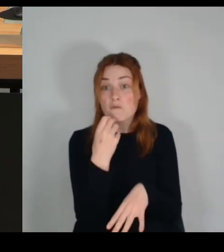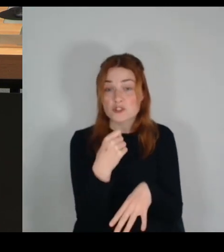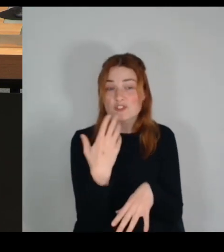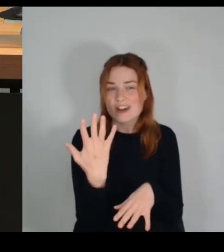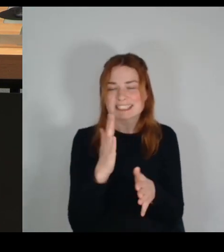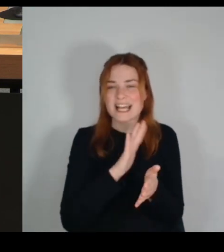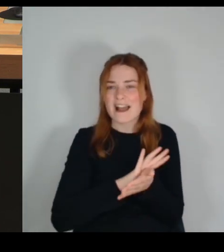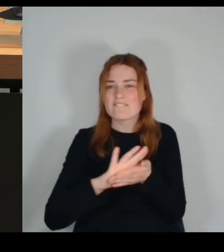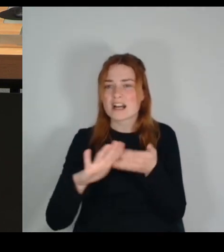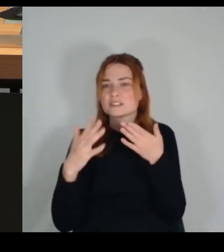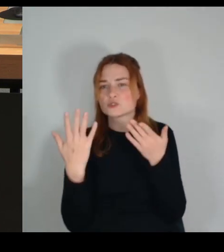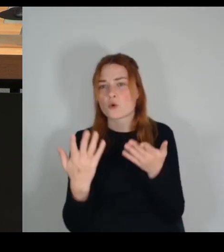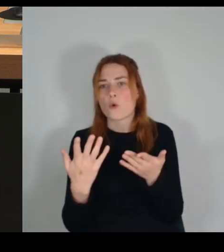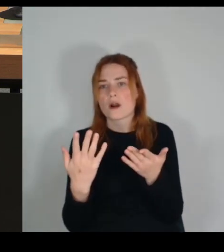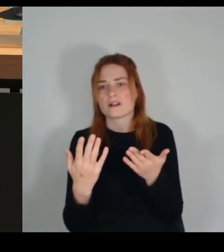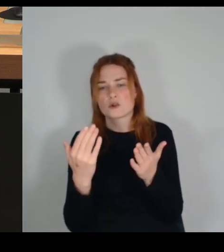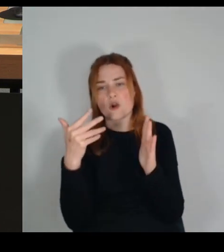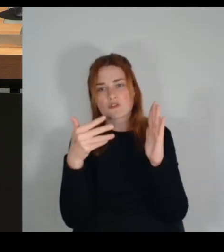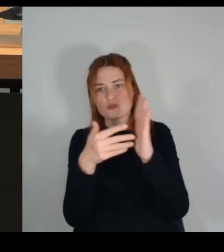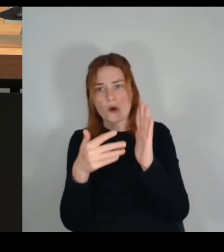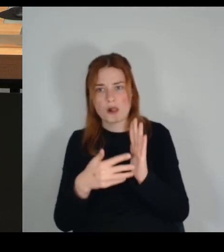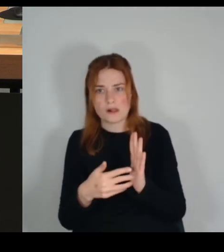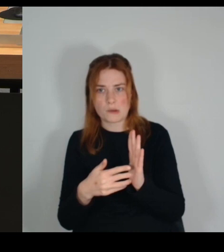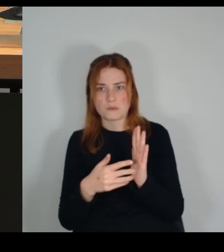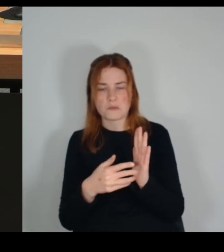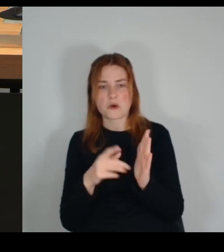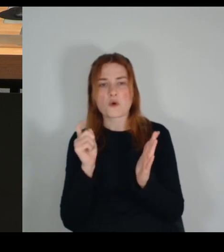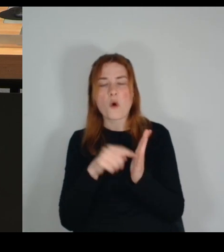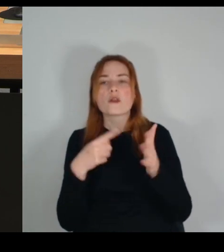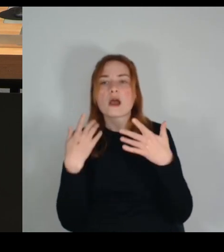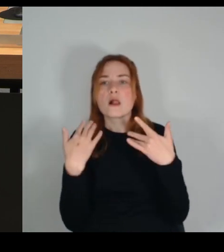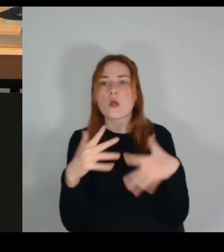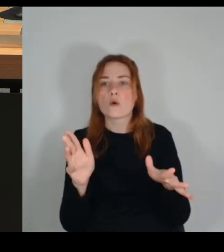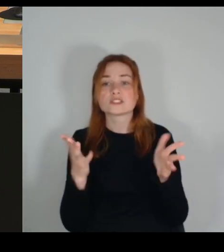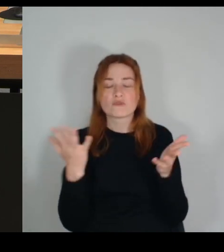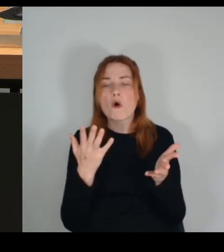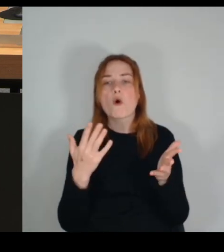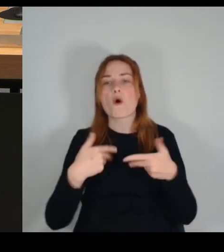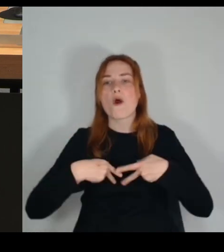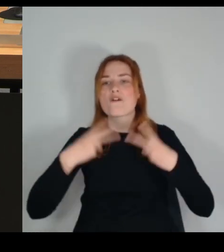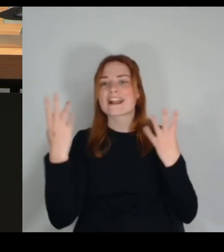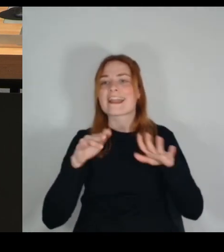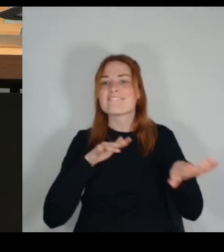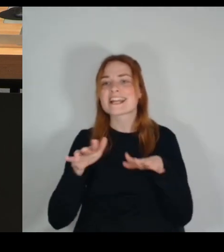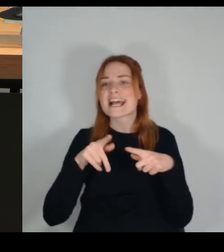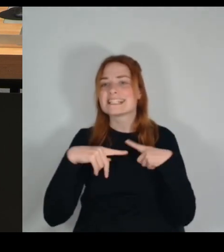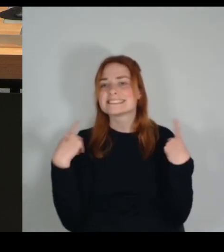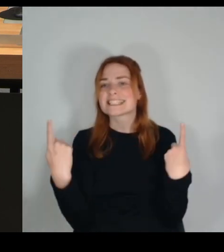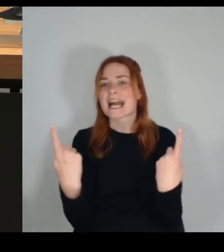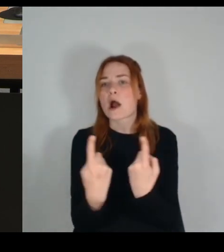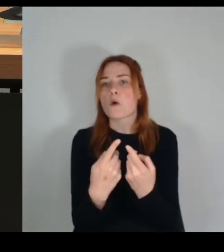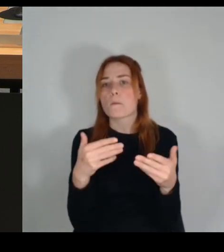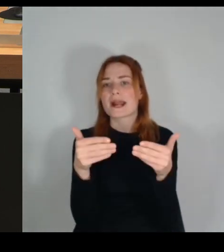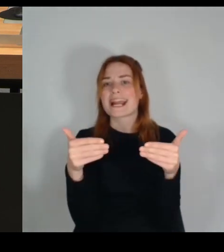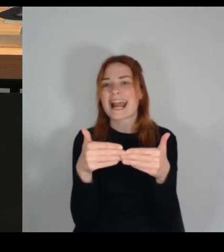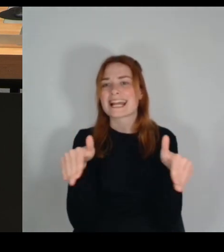Verkehrsraum, eben ohne den erforderlichen Grenzbezug. Und auch wenn die alten weißen Männer von Rechtsaußen das